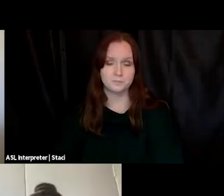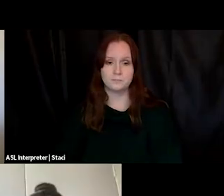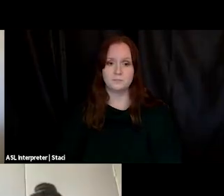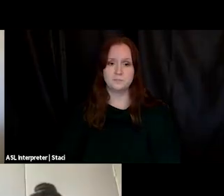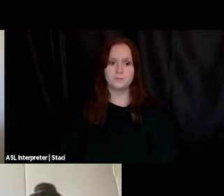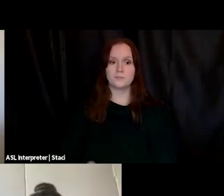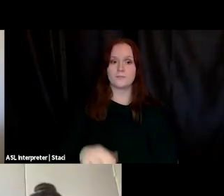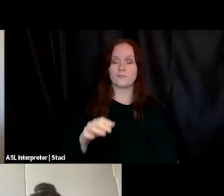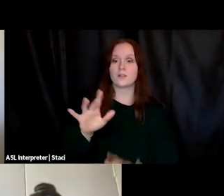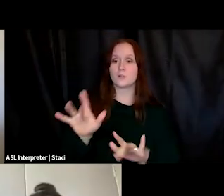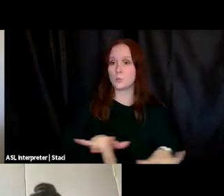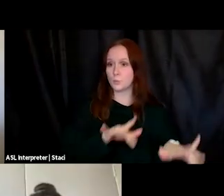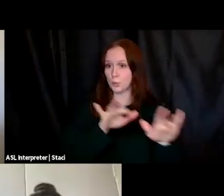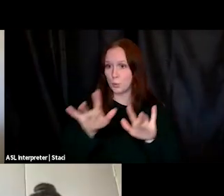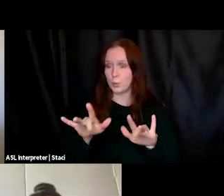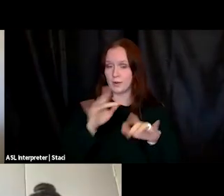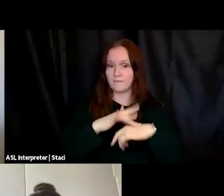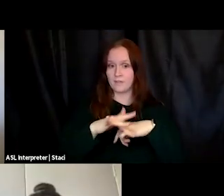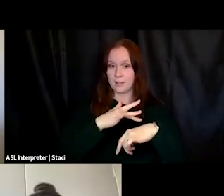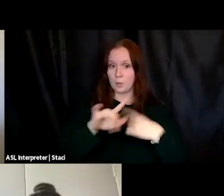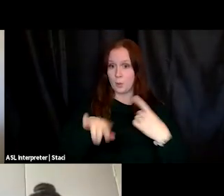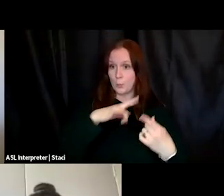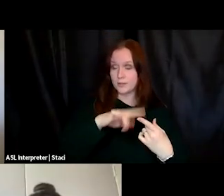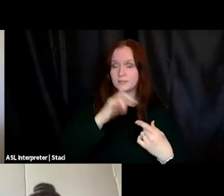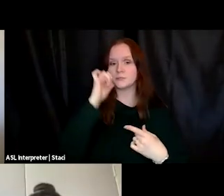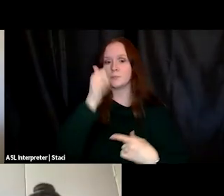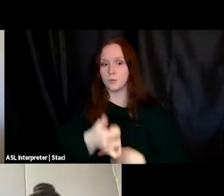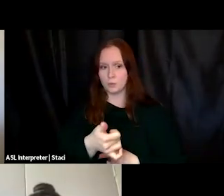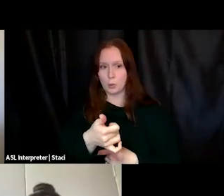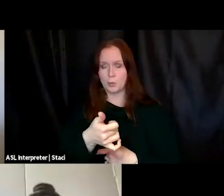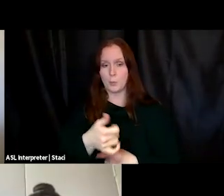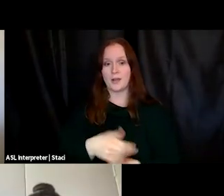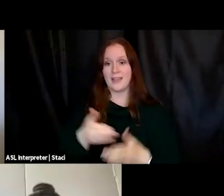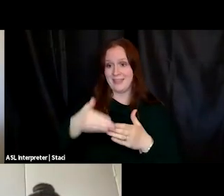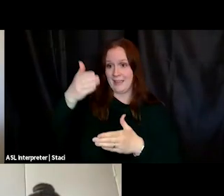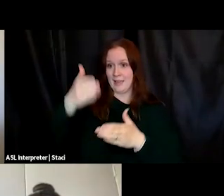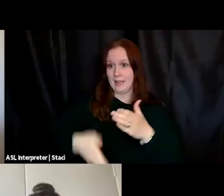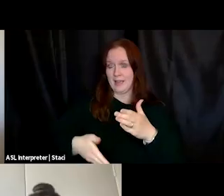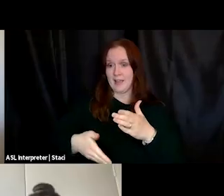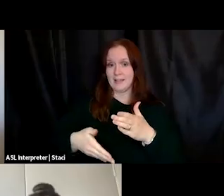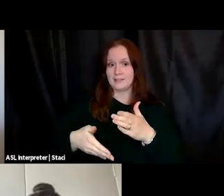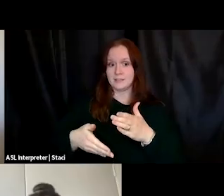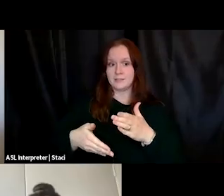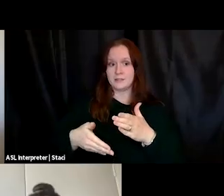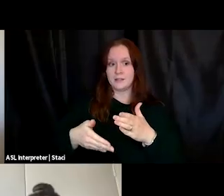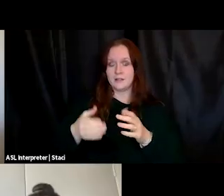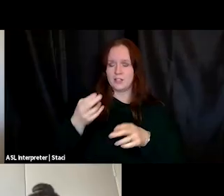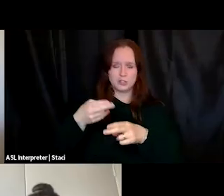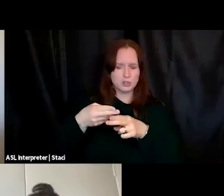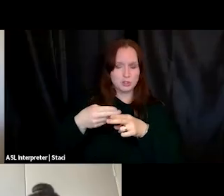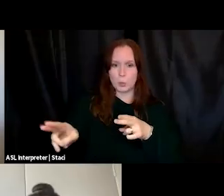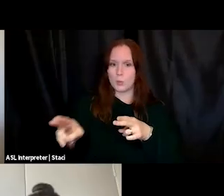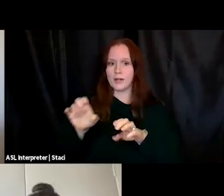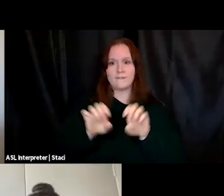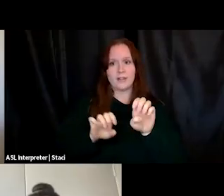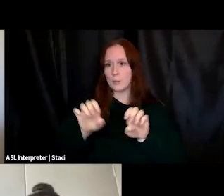Destacará algunas de las nuevas políticas y servicios. Y también tenemos a Zuzanna Gos-Henderson,